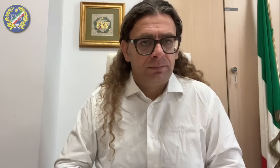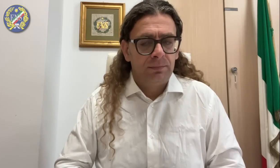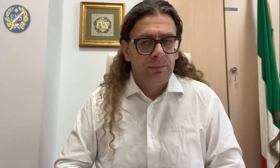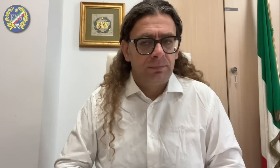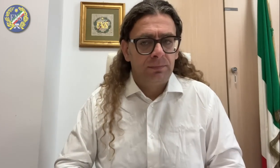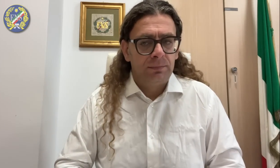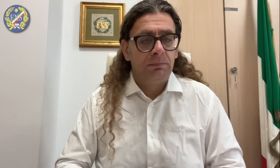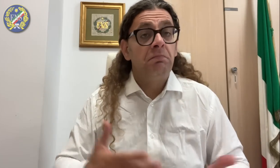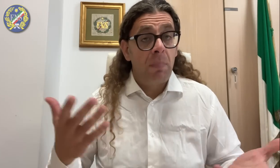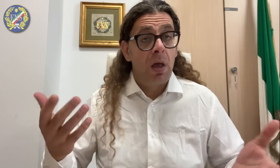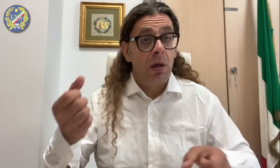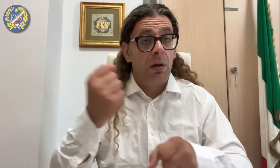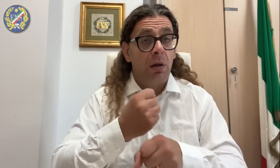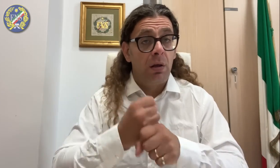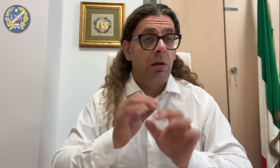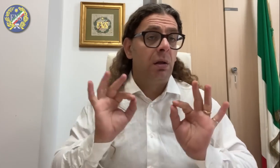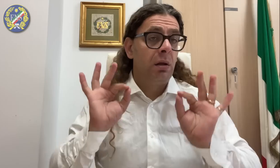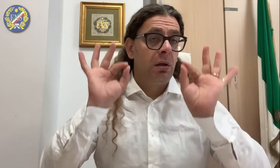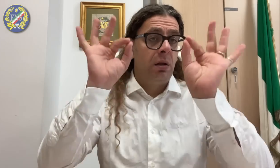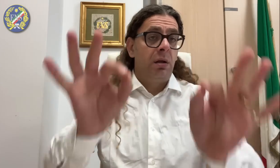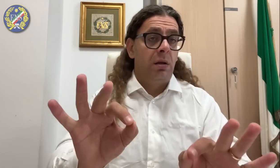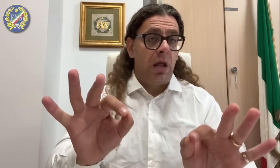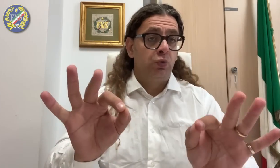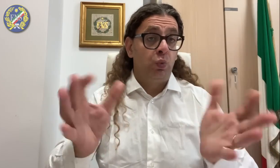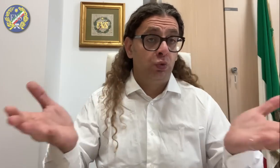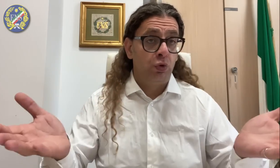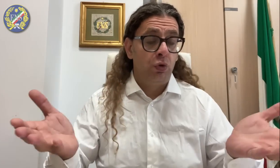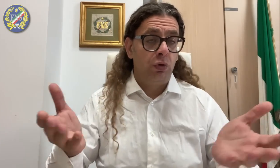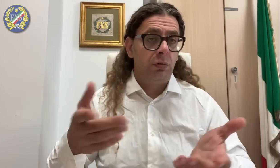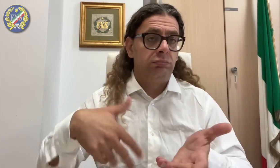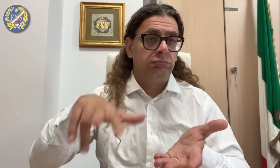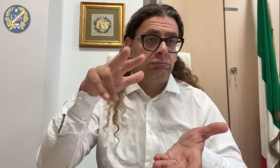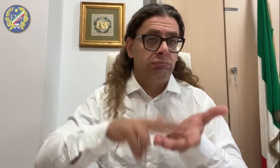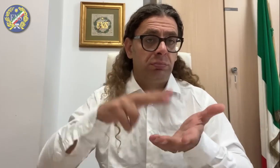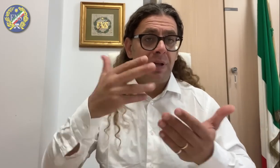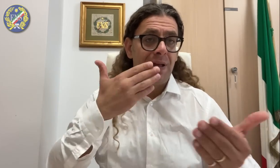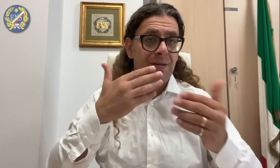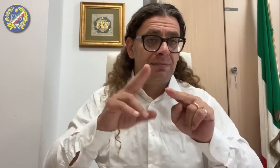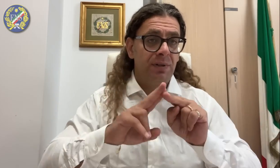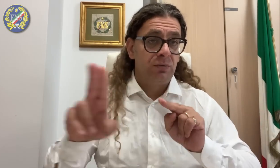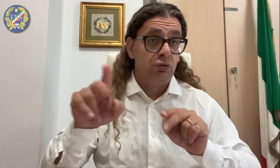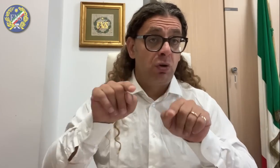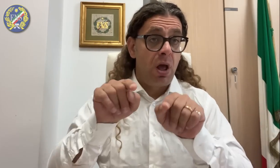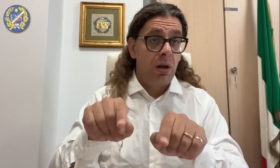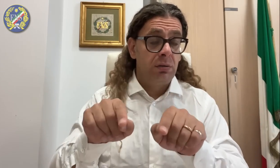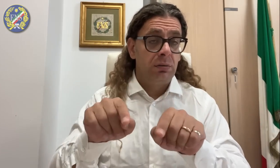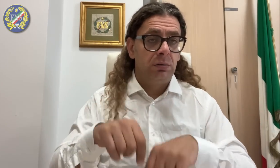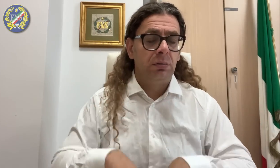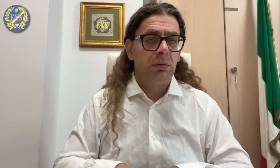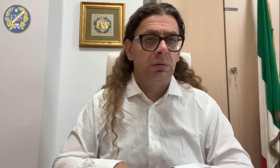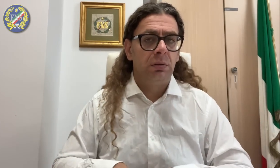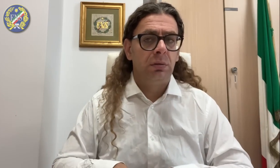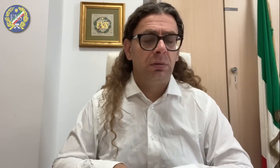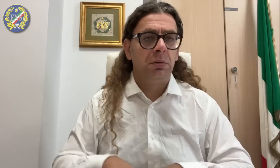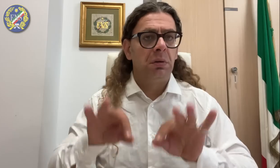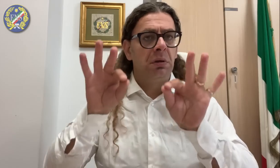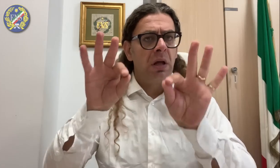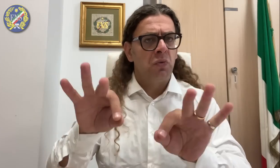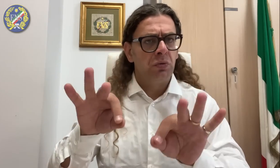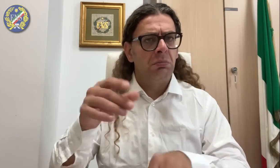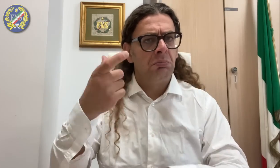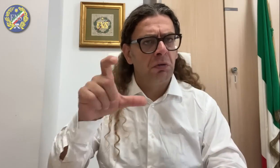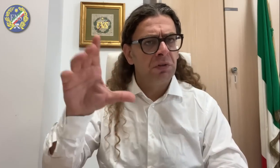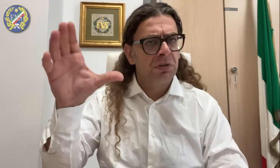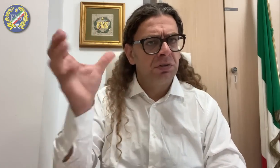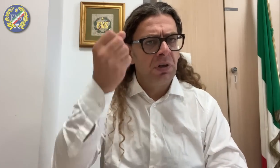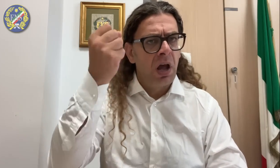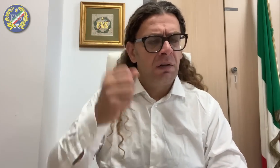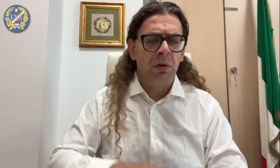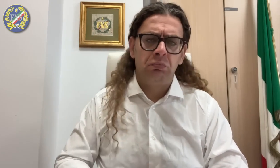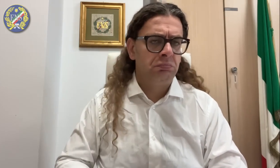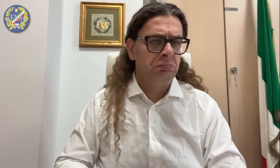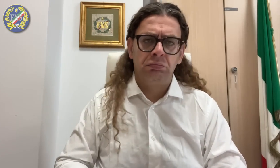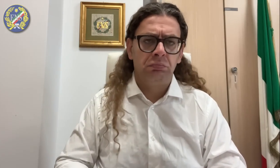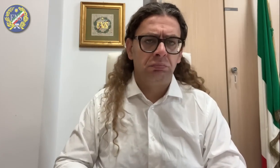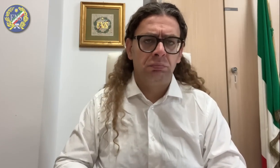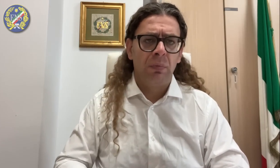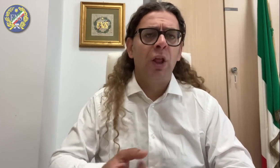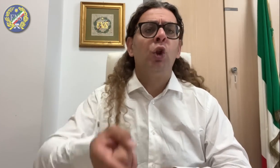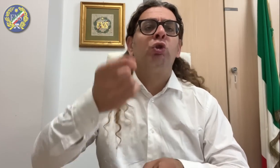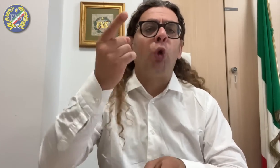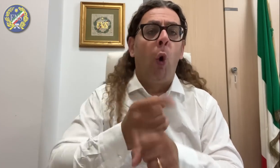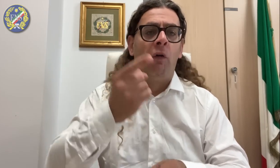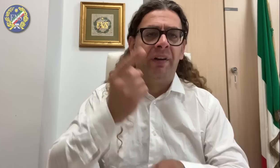Ma con l’approvazione del Bilancio (Unico Nazionale) da parte dell’Assemblea Nazionale, il lavoro è stato portato a termine non per sanare la questione